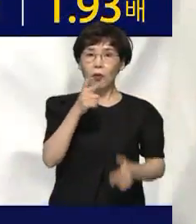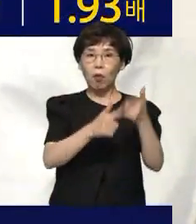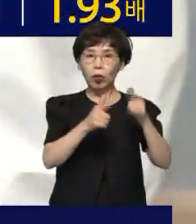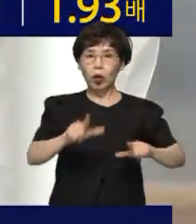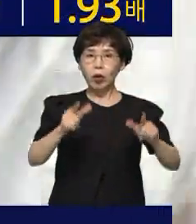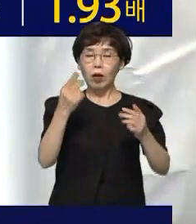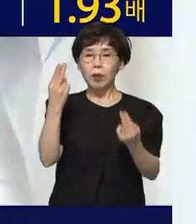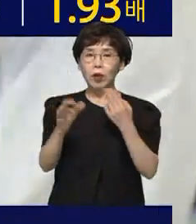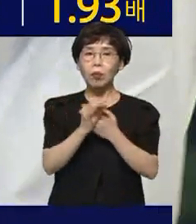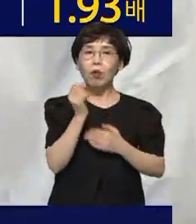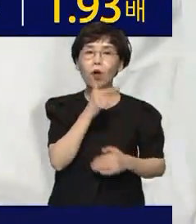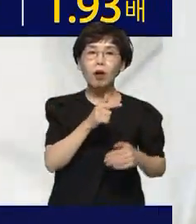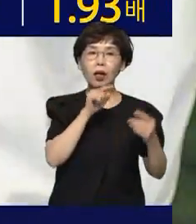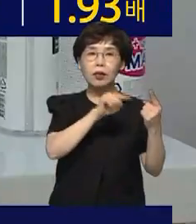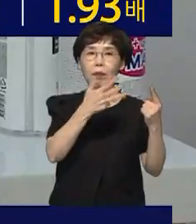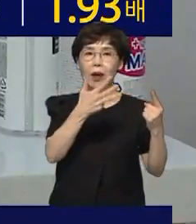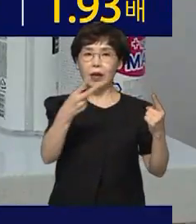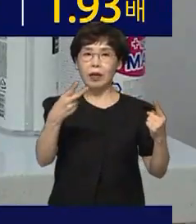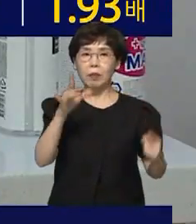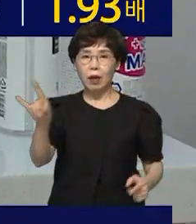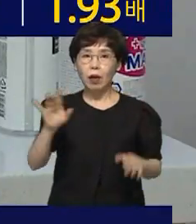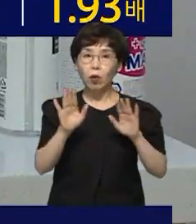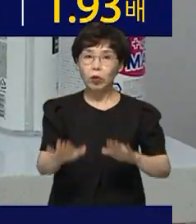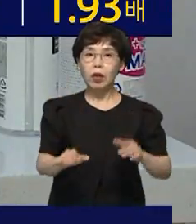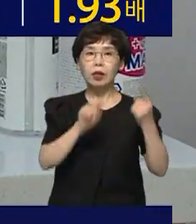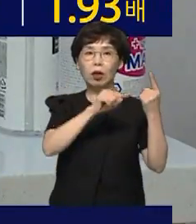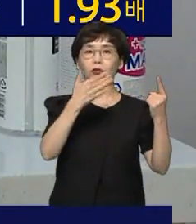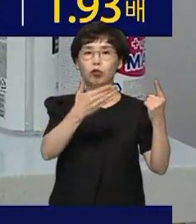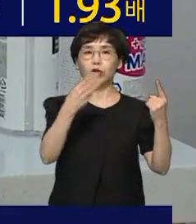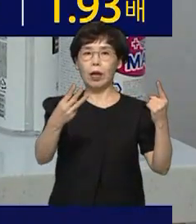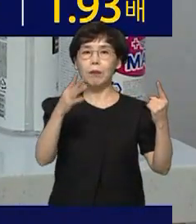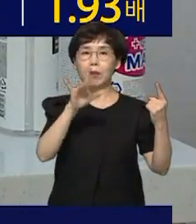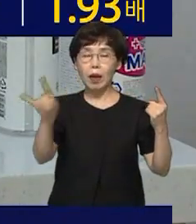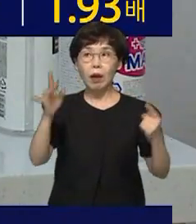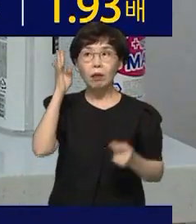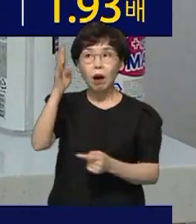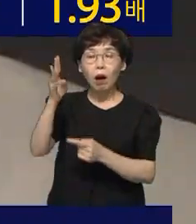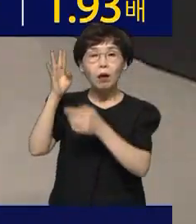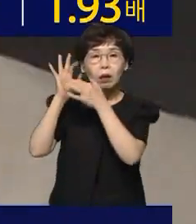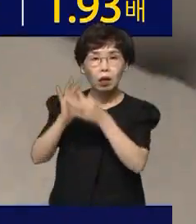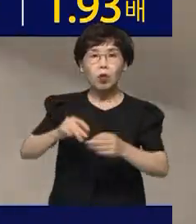1.82배에서 오늘 1.93배까지 나흘째 2배 가깝게 늘고 있습니다.